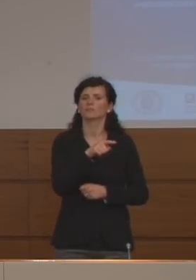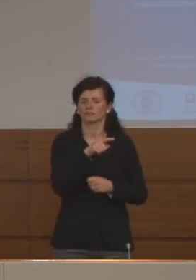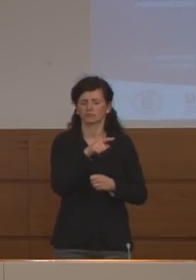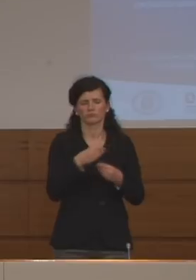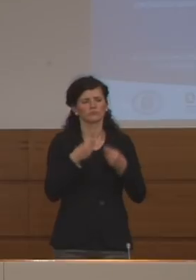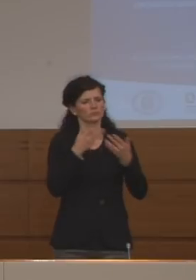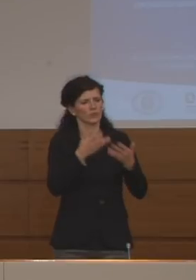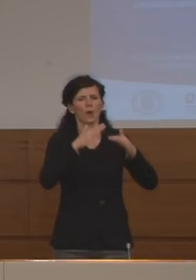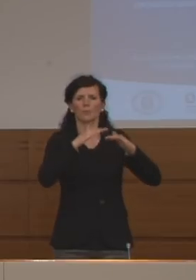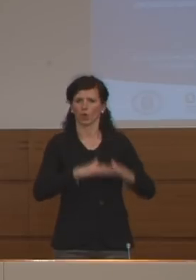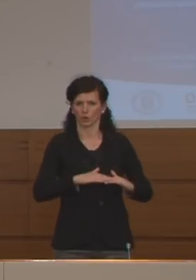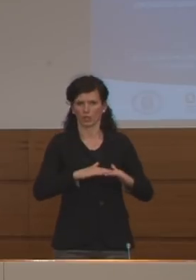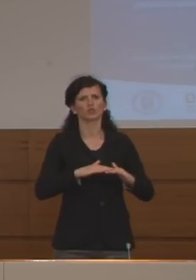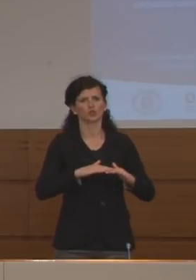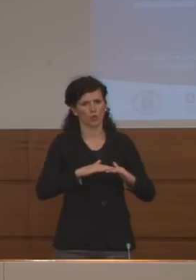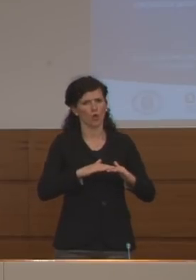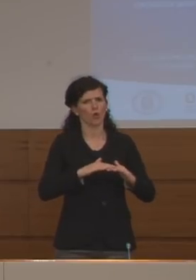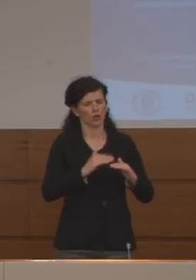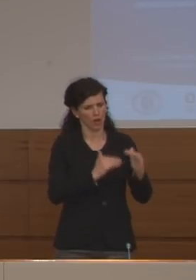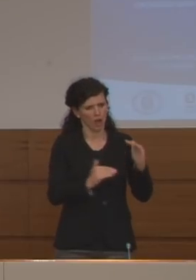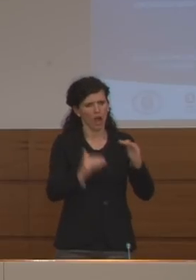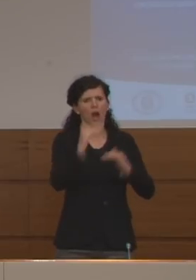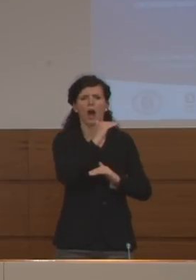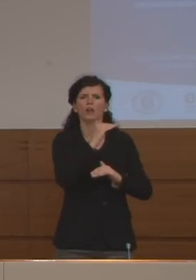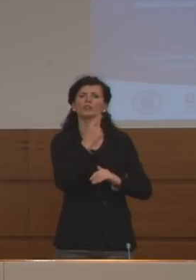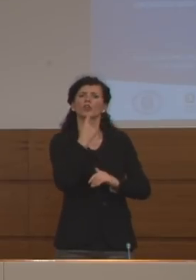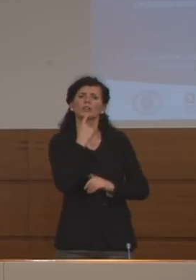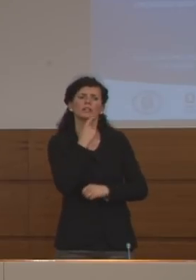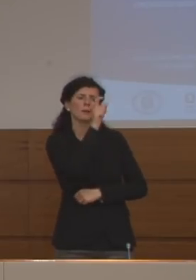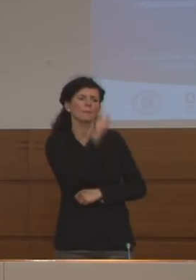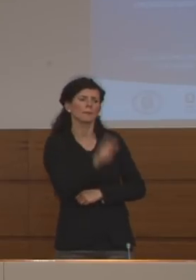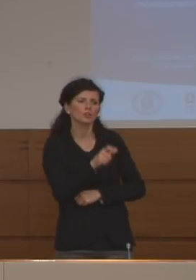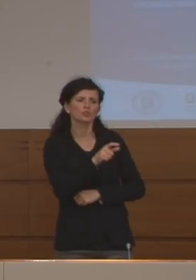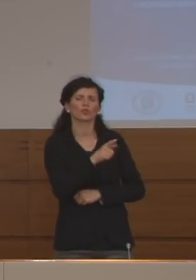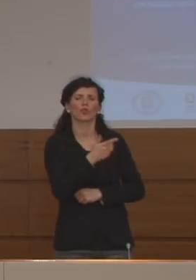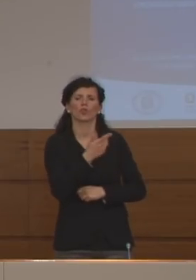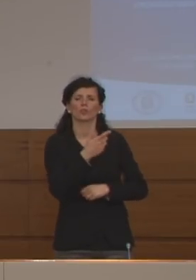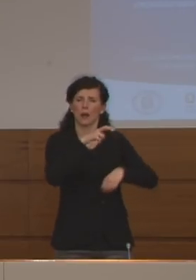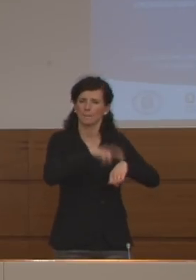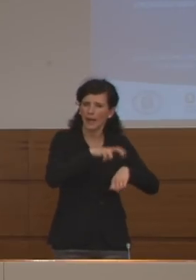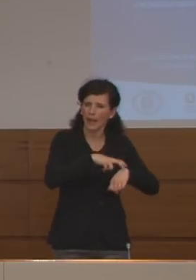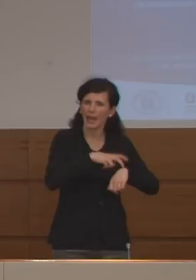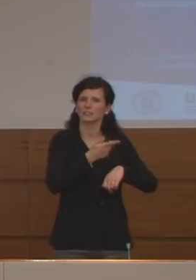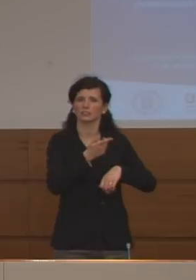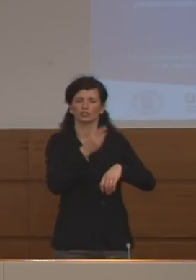protezione, alle categorie più esposte, quindi ai colleghi che si occupano di